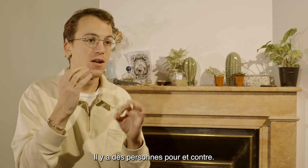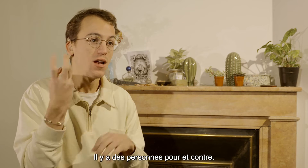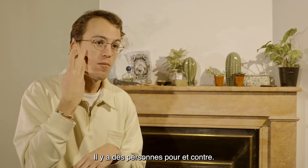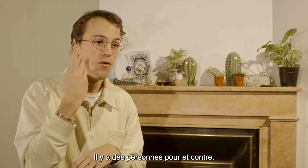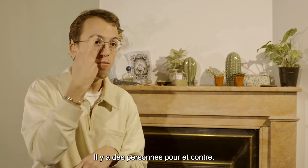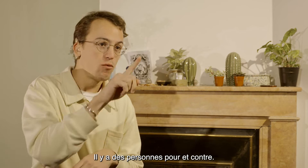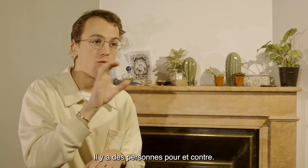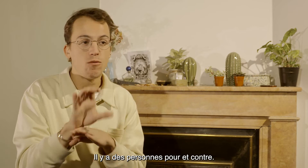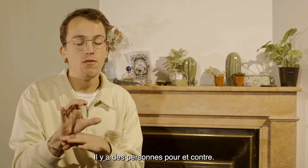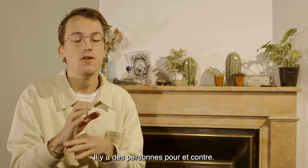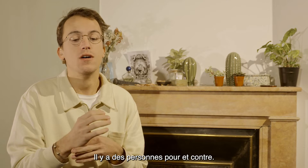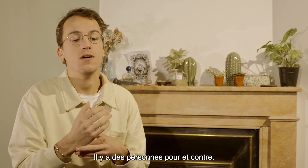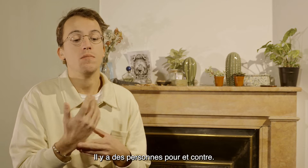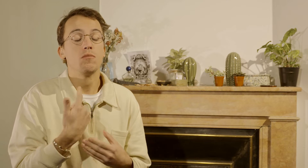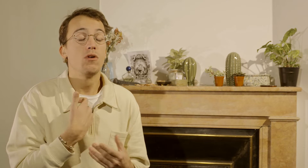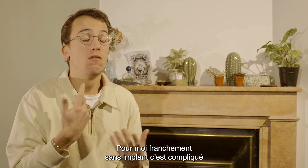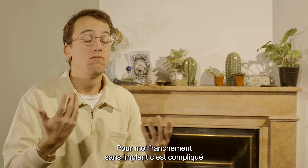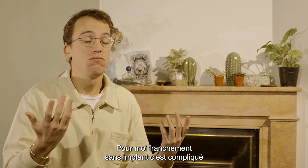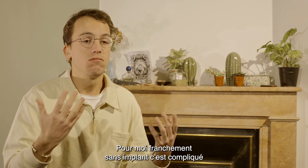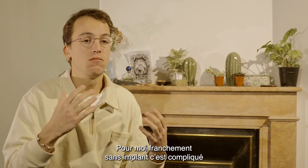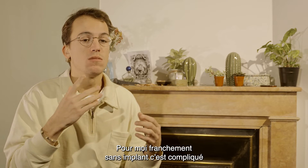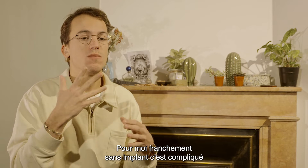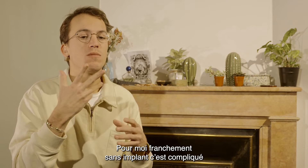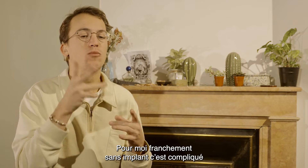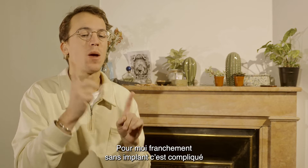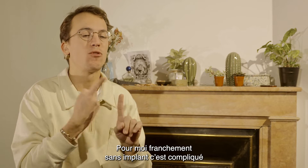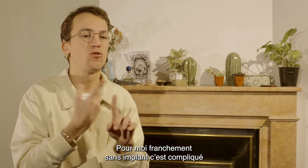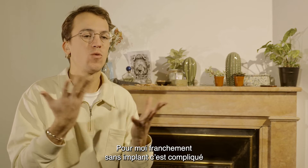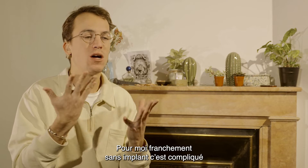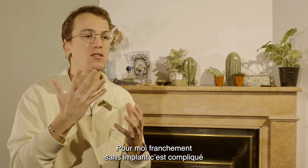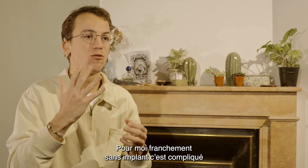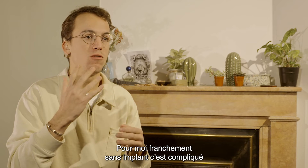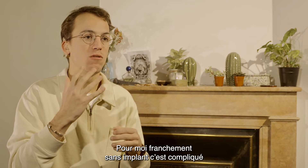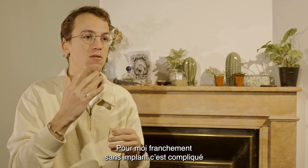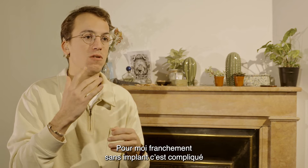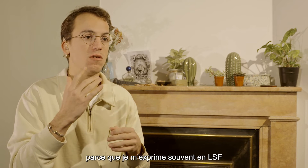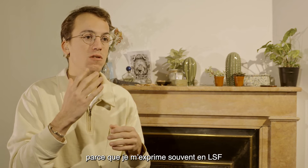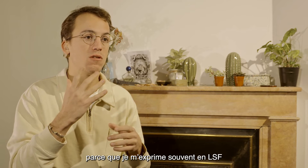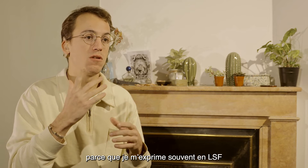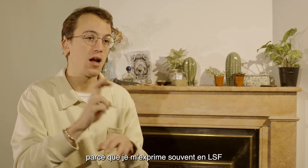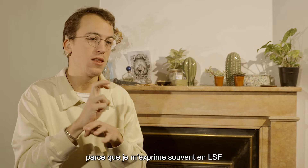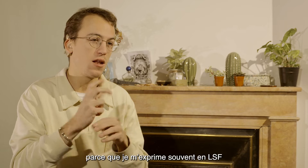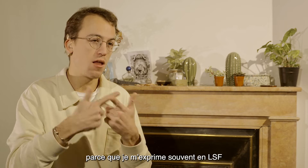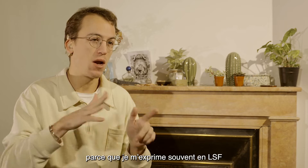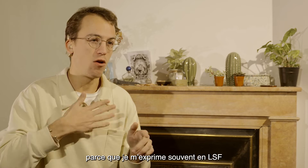Il y a des personnes pour et contre. Pour moi franchement sans implant c’est compliqué parce que je m’exprime souvent en LSF